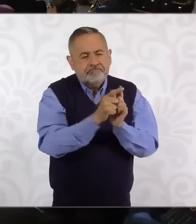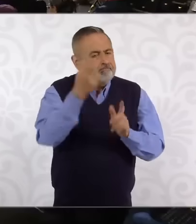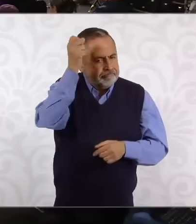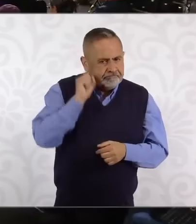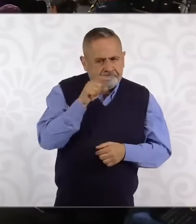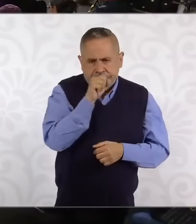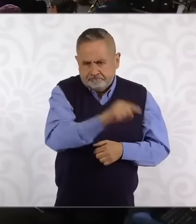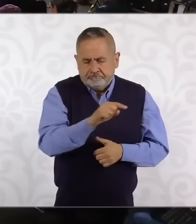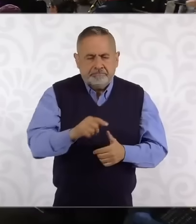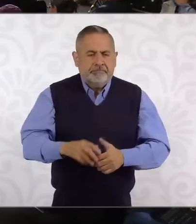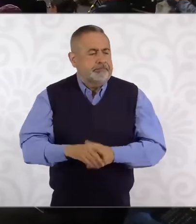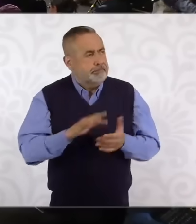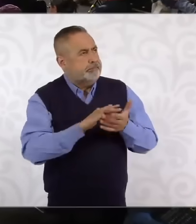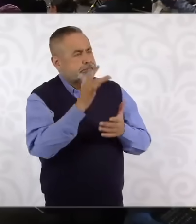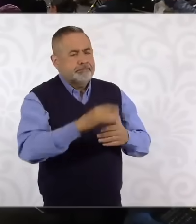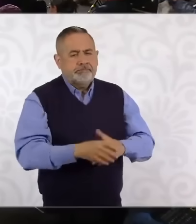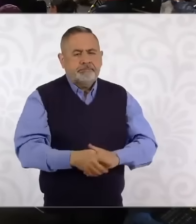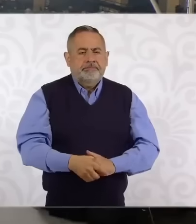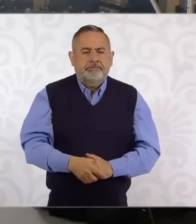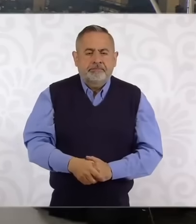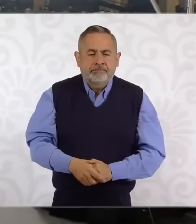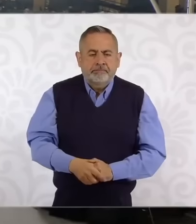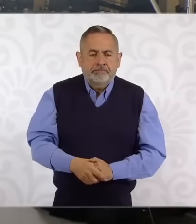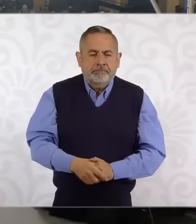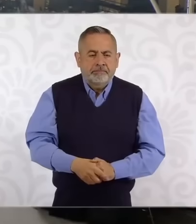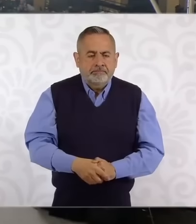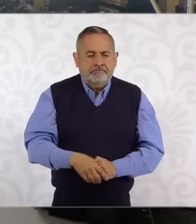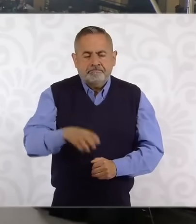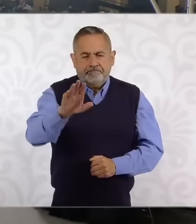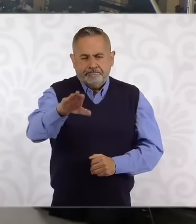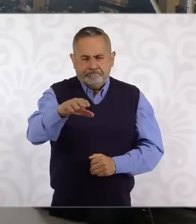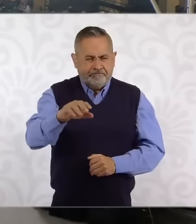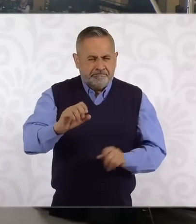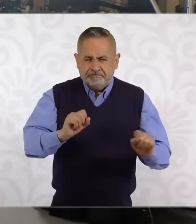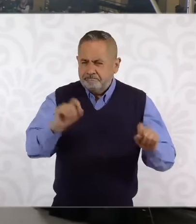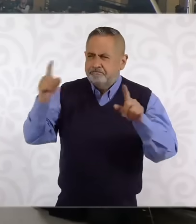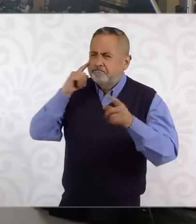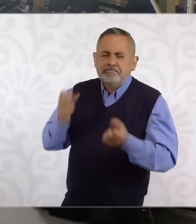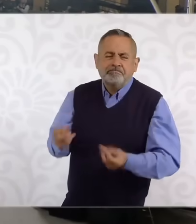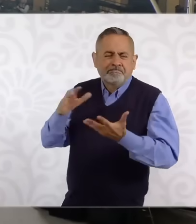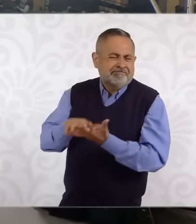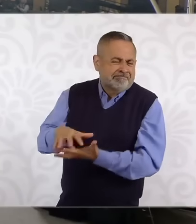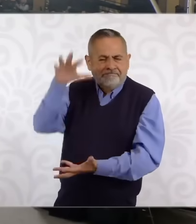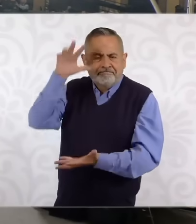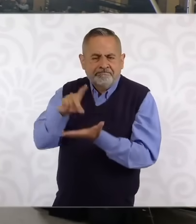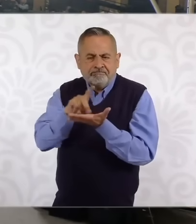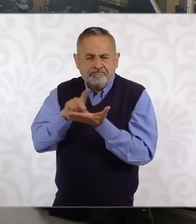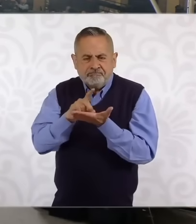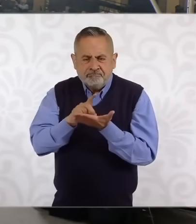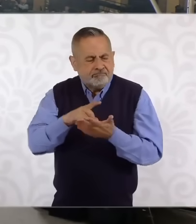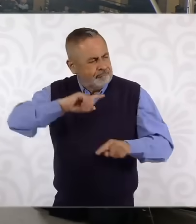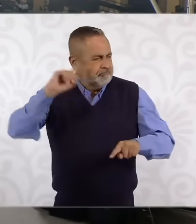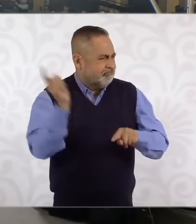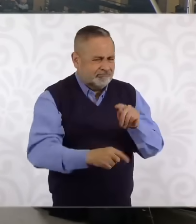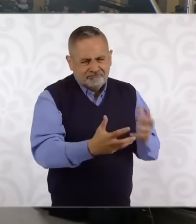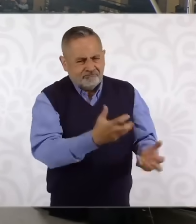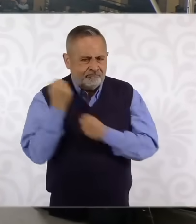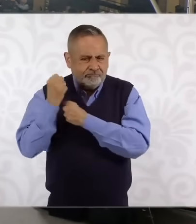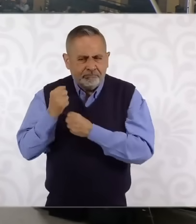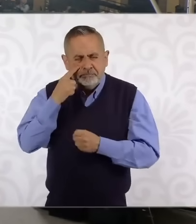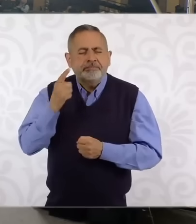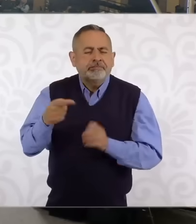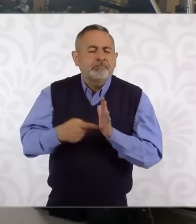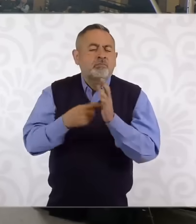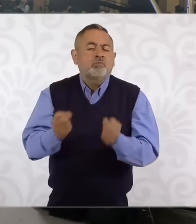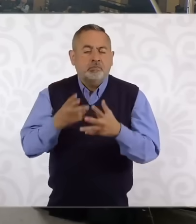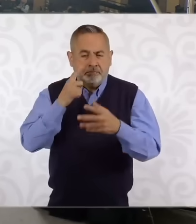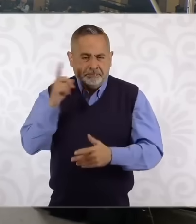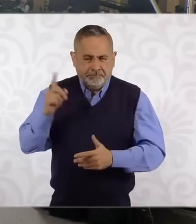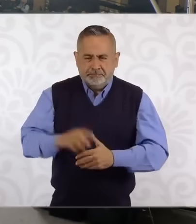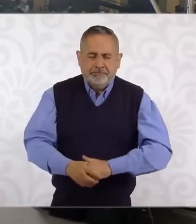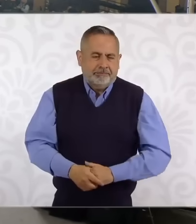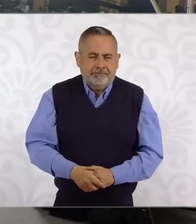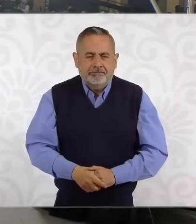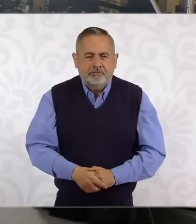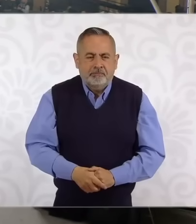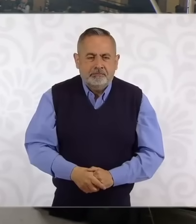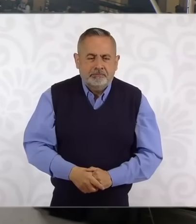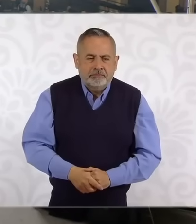secretario. Mira, ponle la droga incautada que lo pone, lo presentó Omar en su presentación.